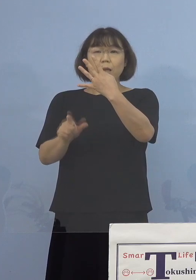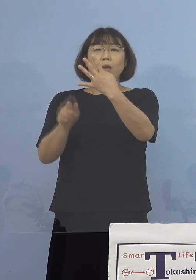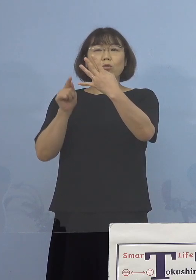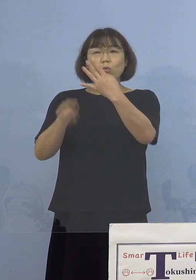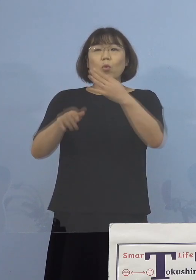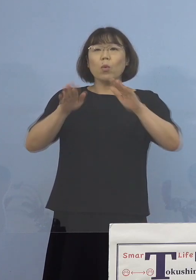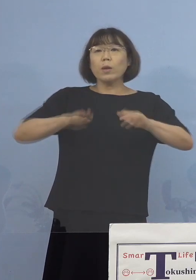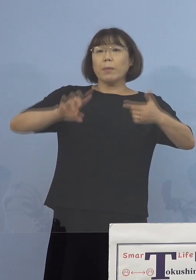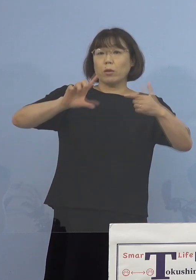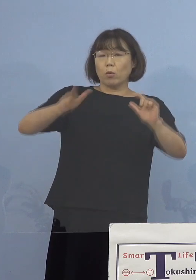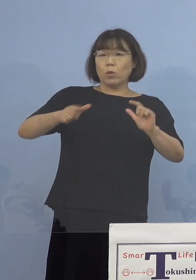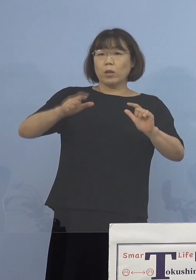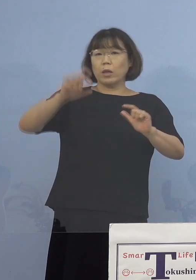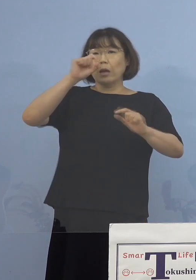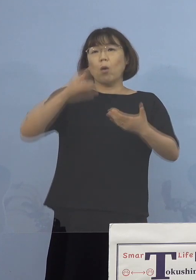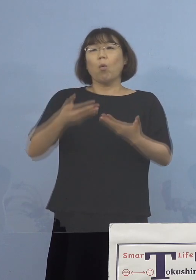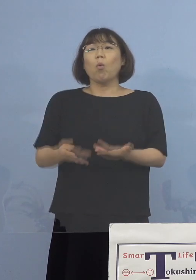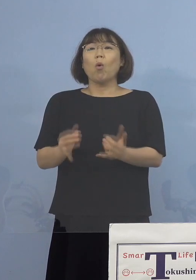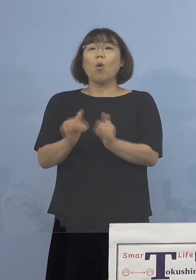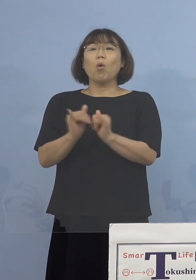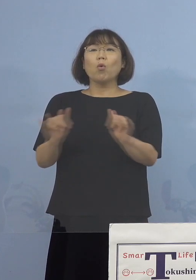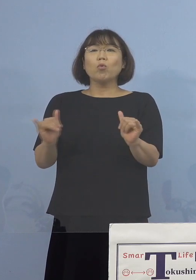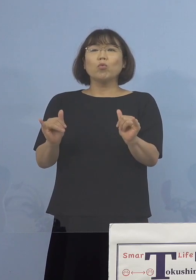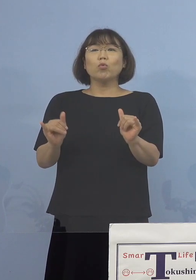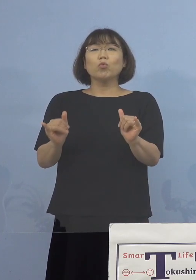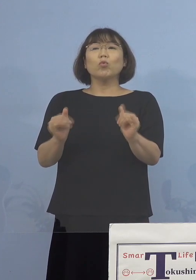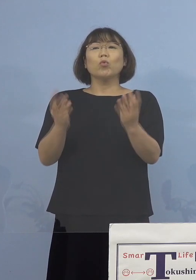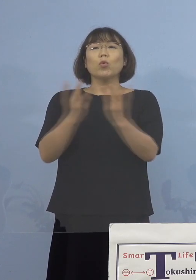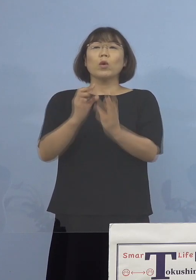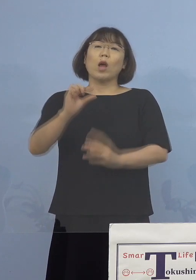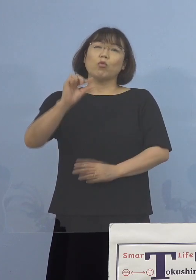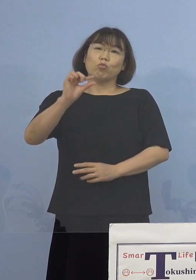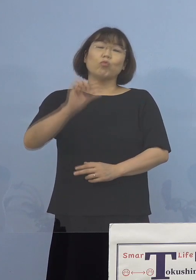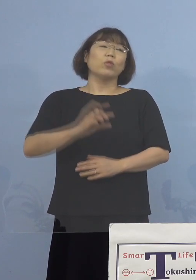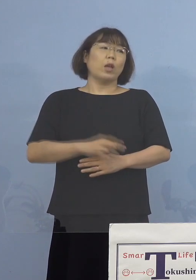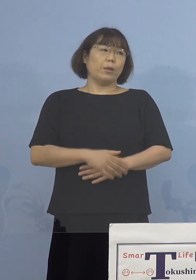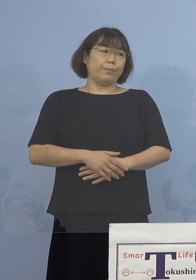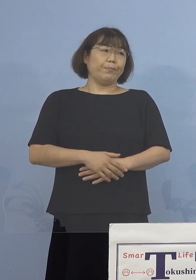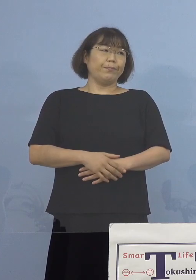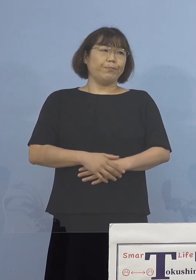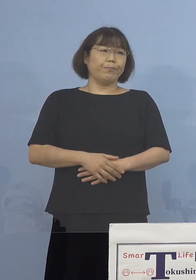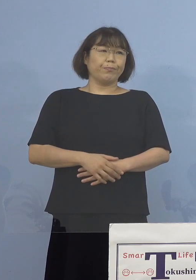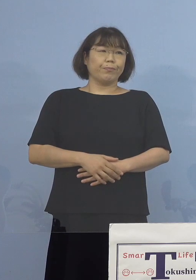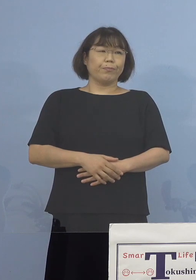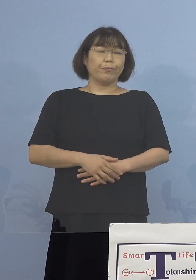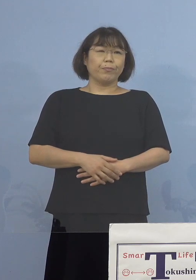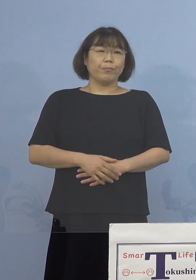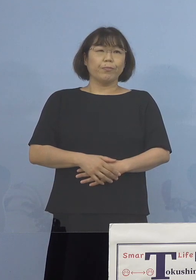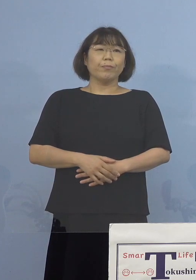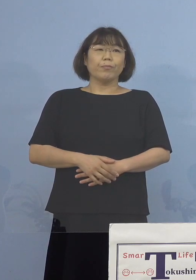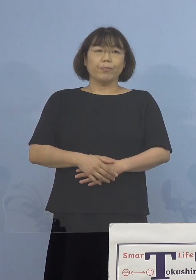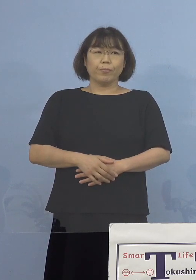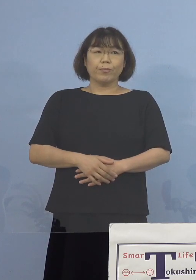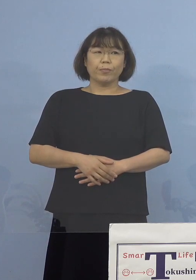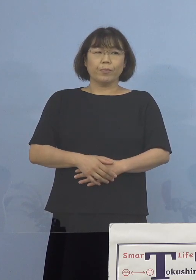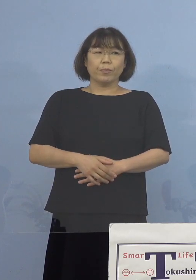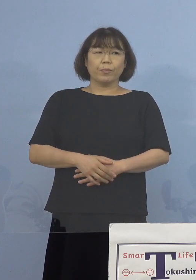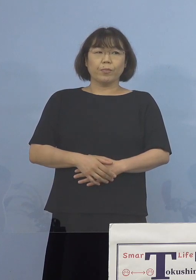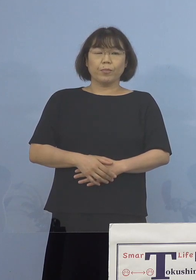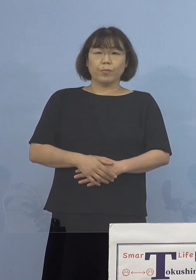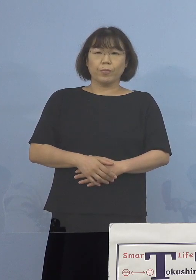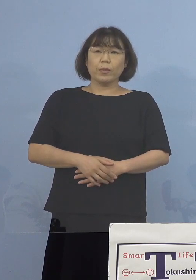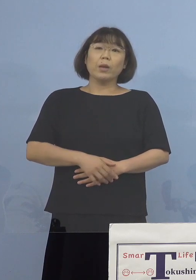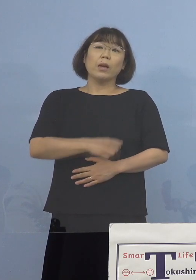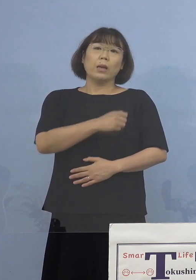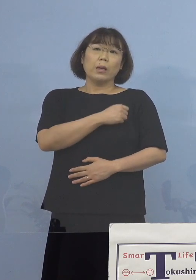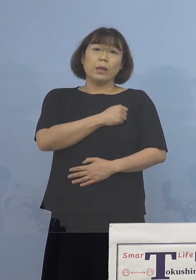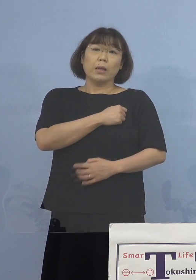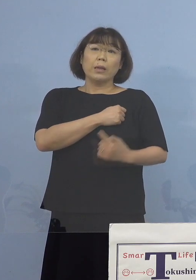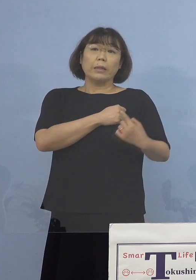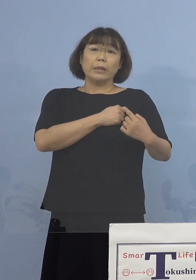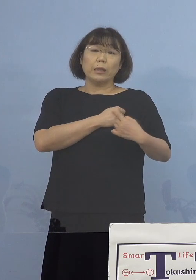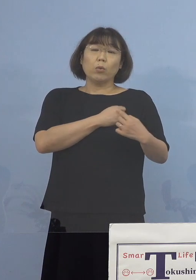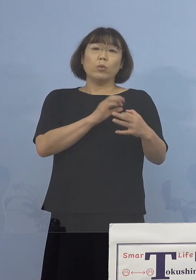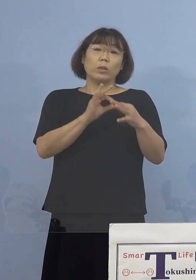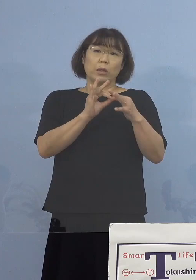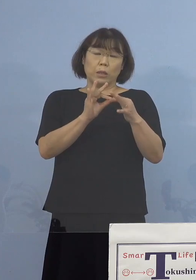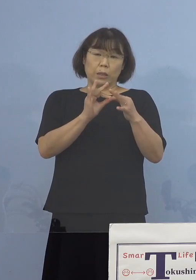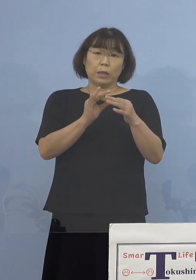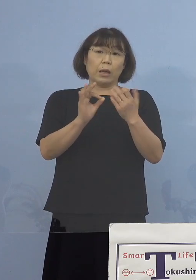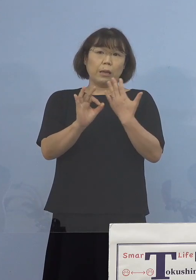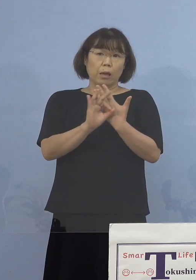重症の方というのが比較的少ないということの中で やはり命にかかわるような事案というのが出てくると